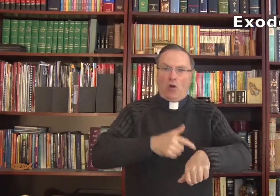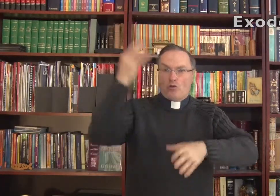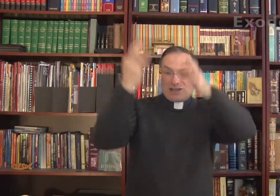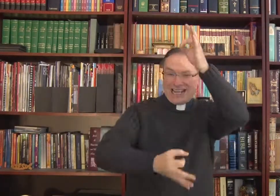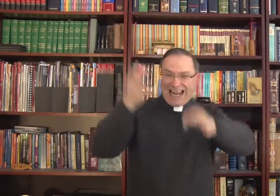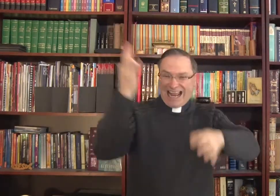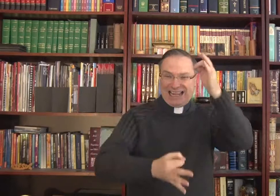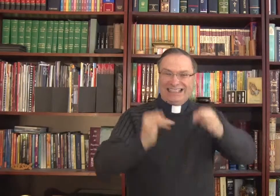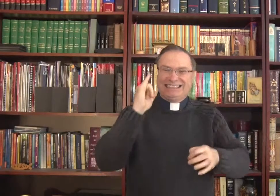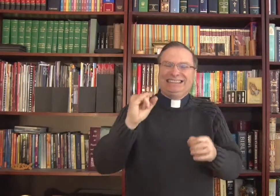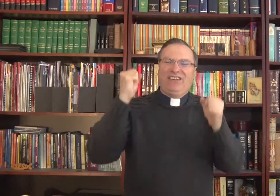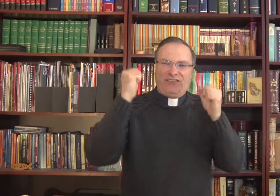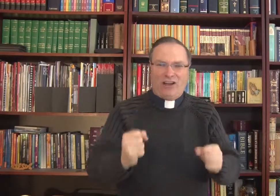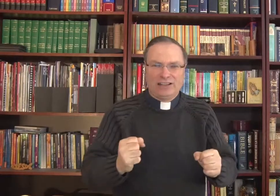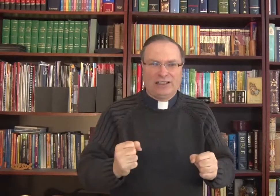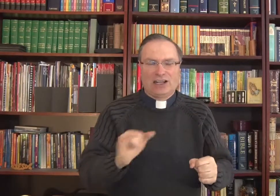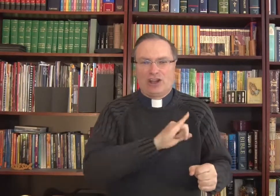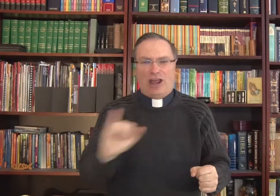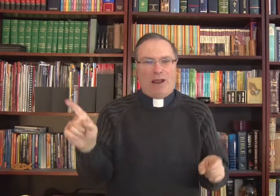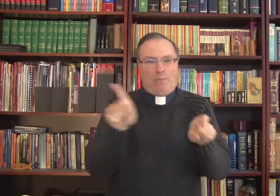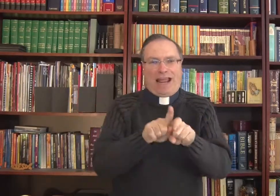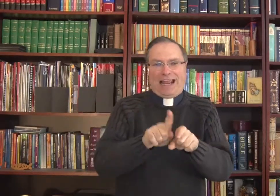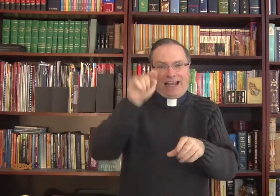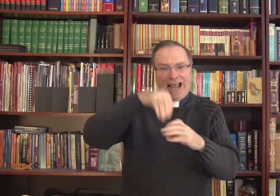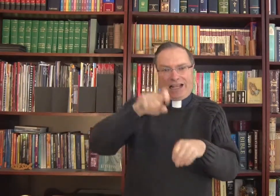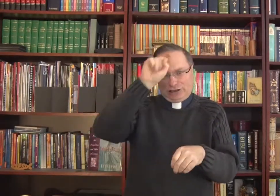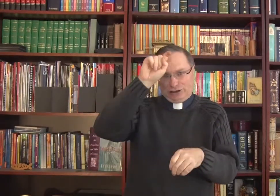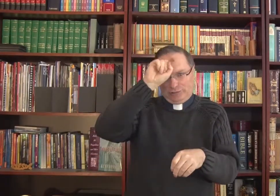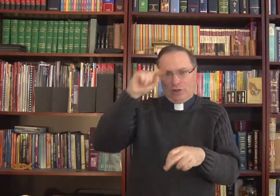une grêle si forte qu'il n'y en a pas eu de pareille en Égypte